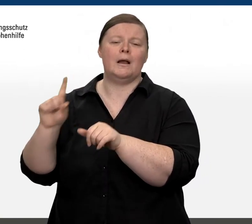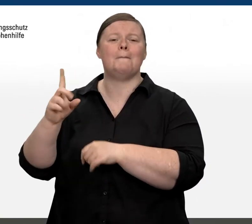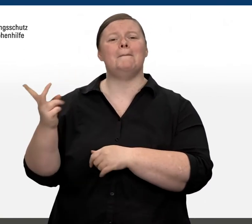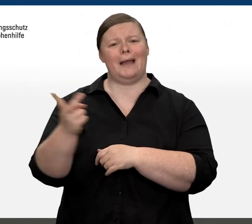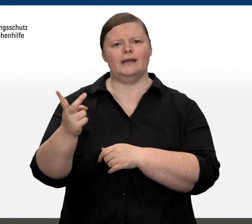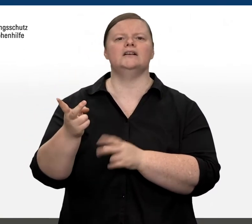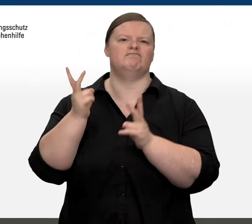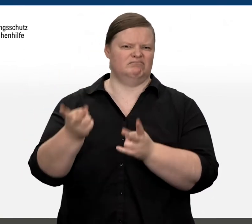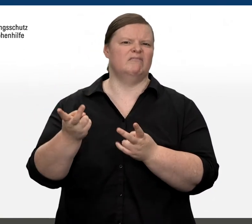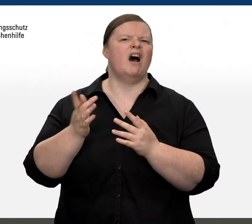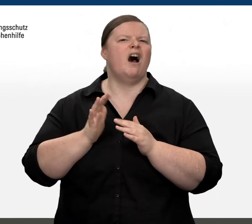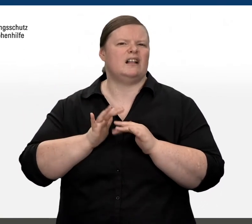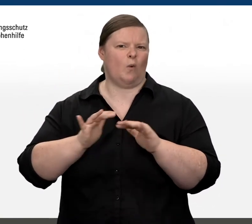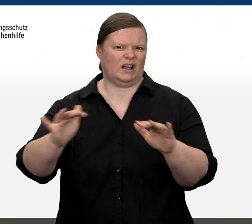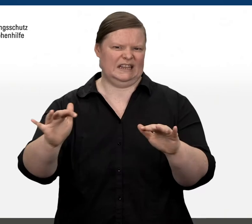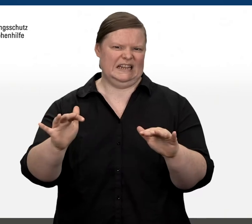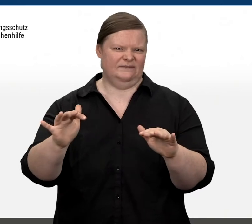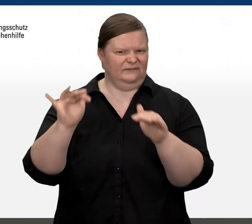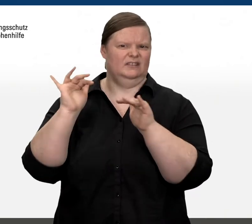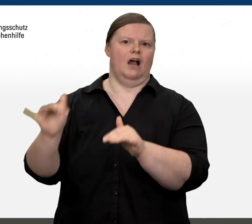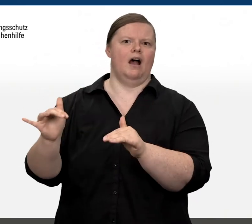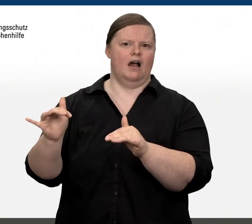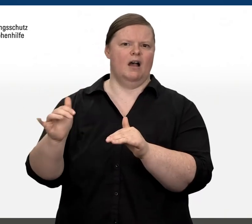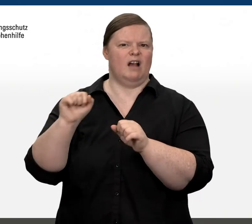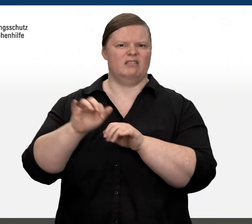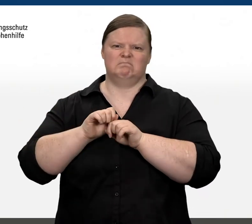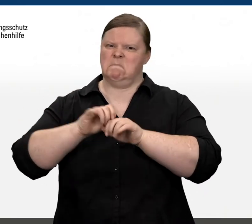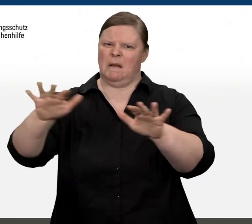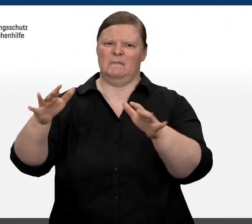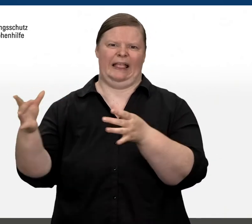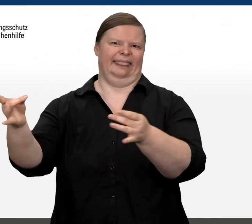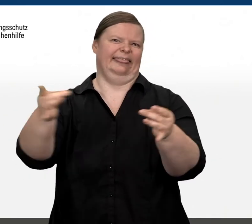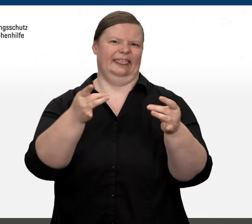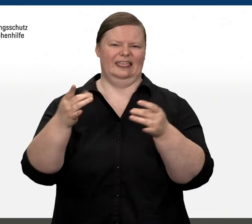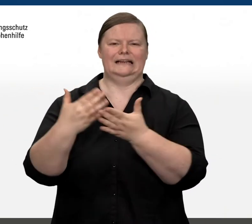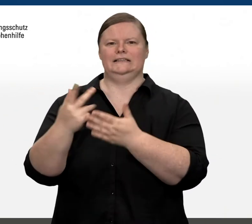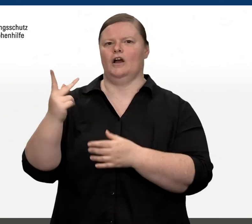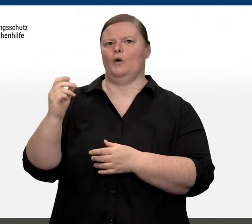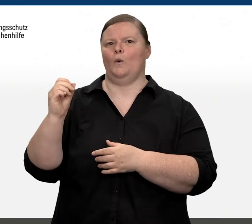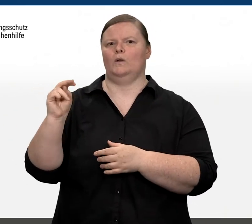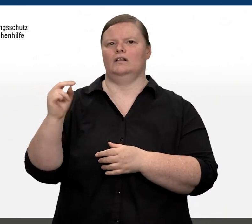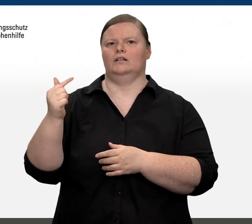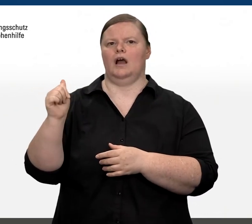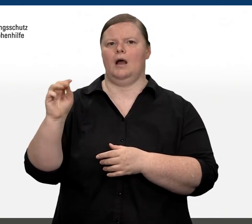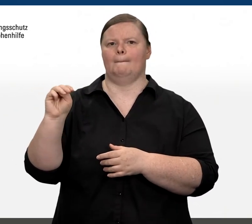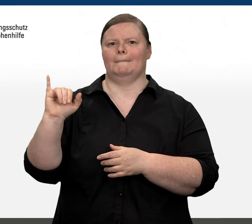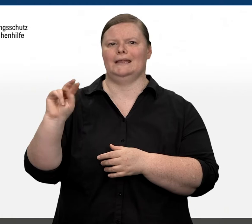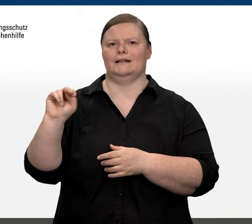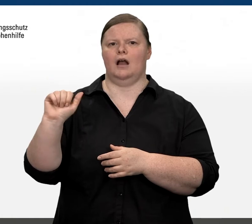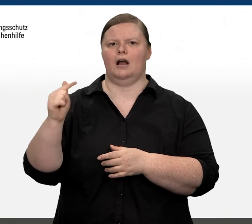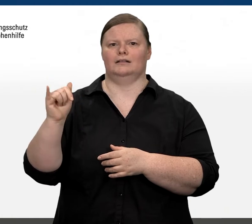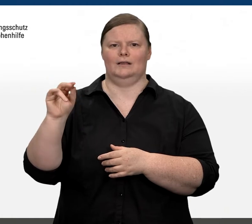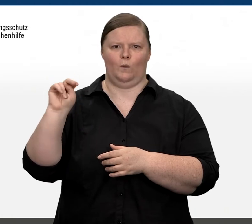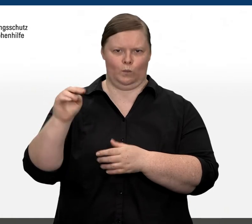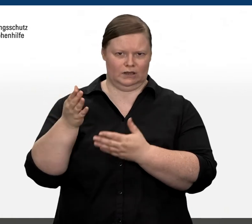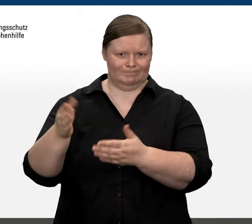einer radioaktiven Kontamination.